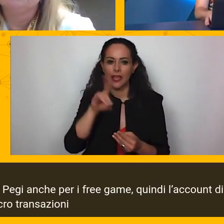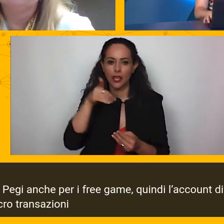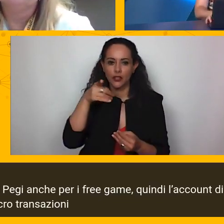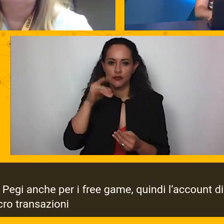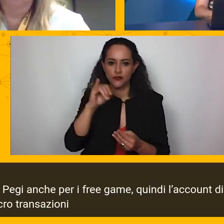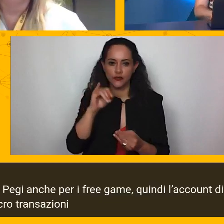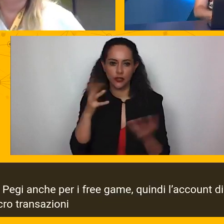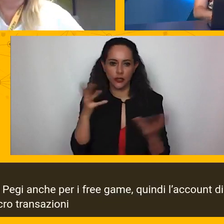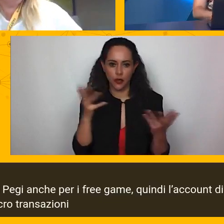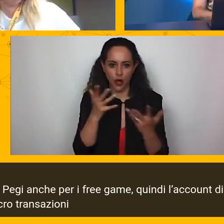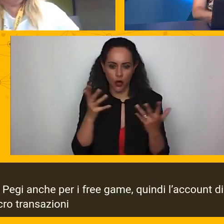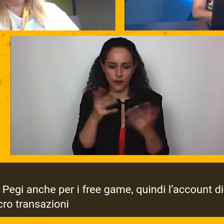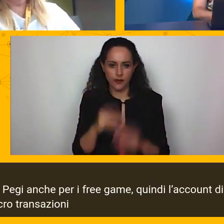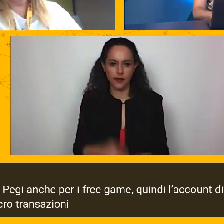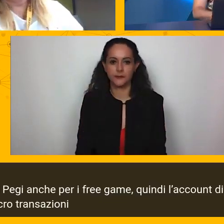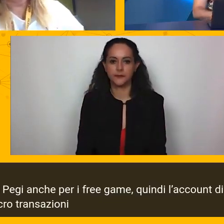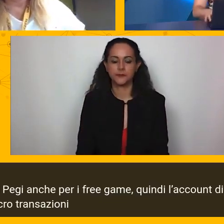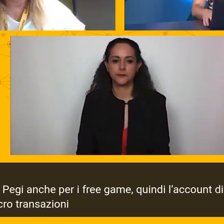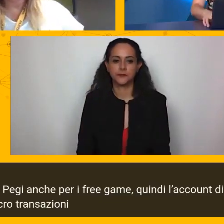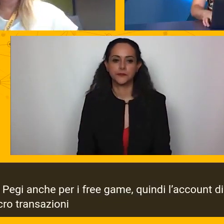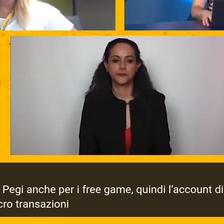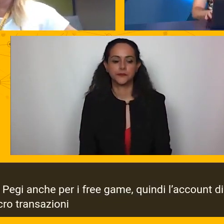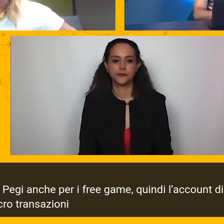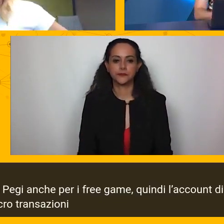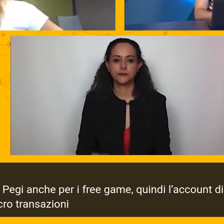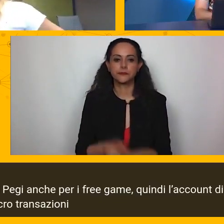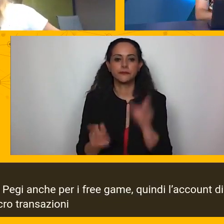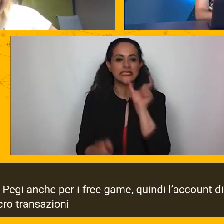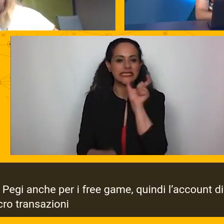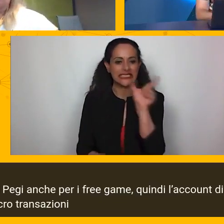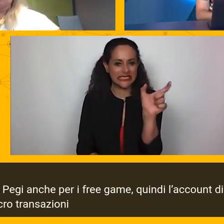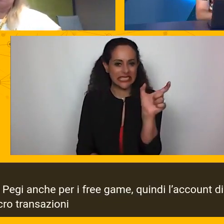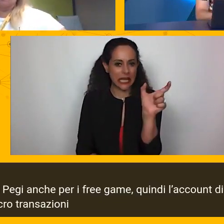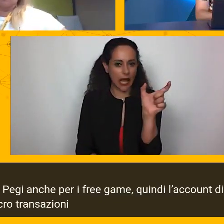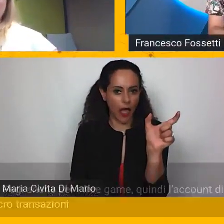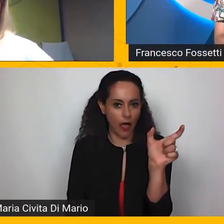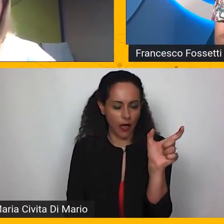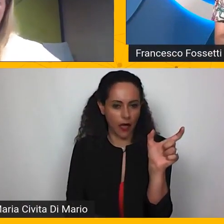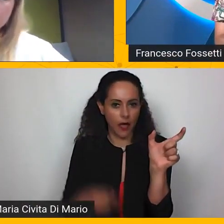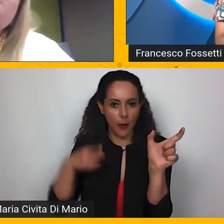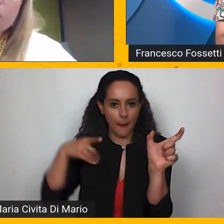si intende per peggi allora eh